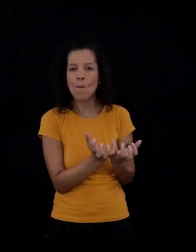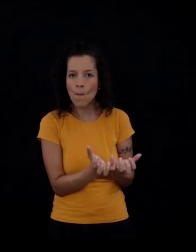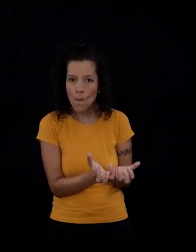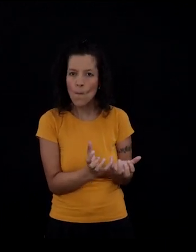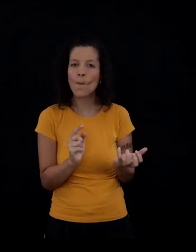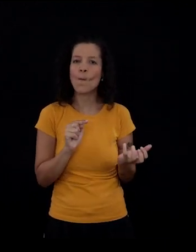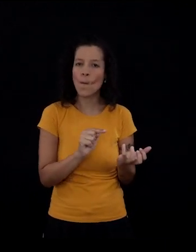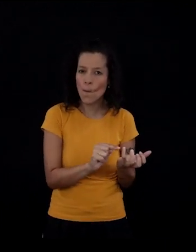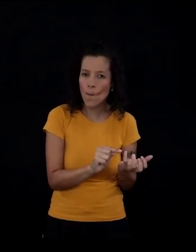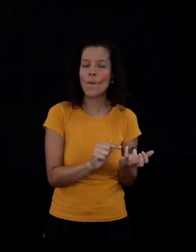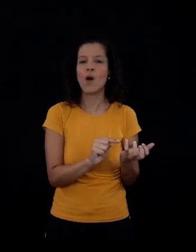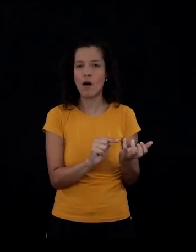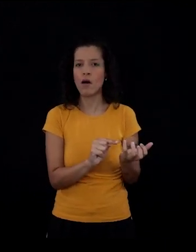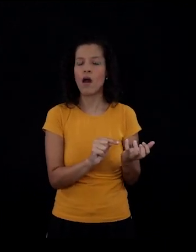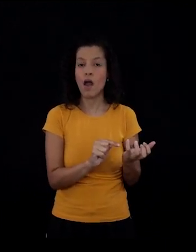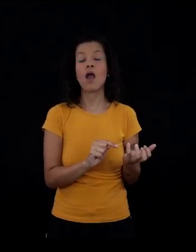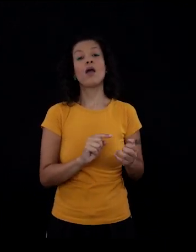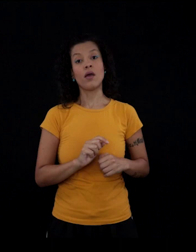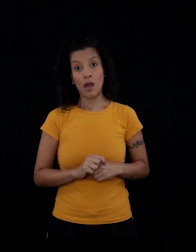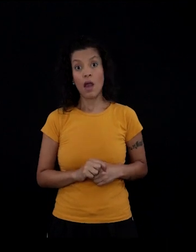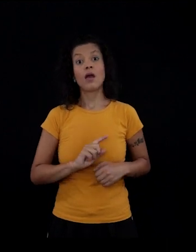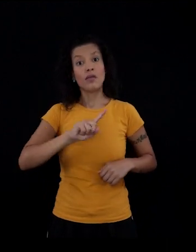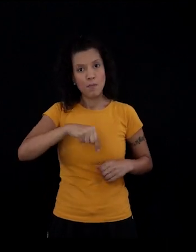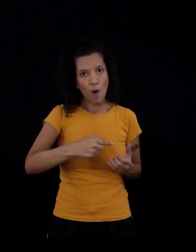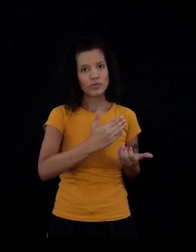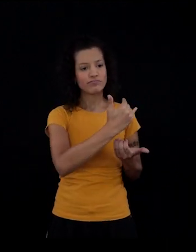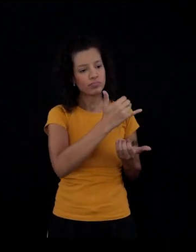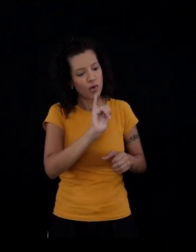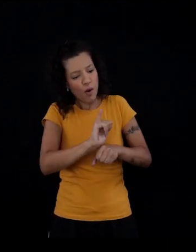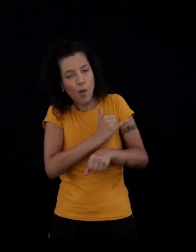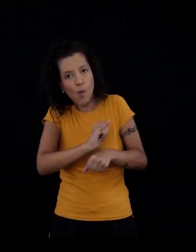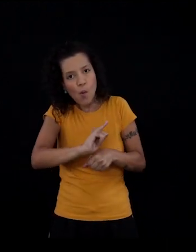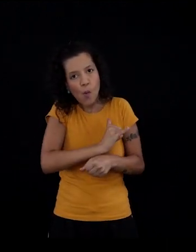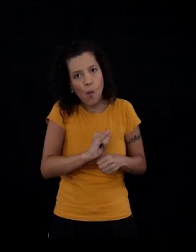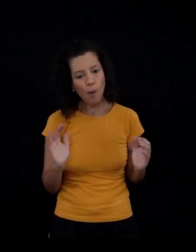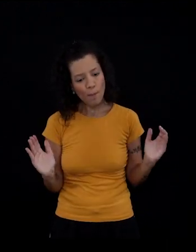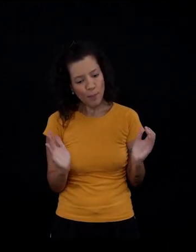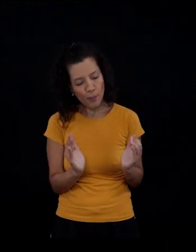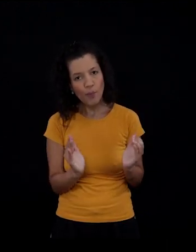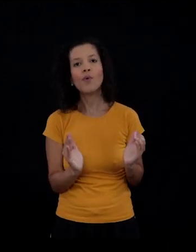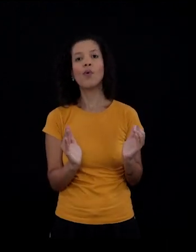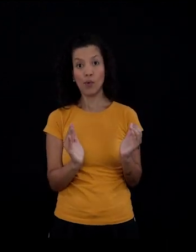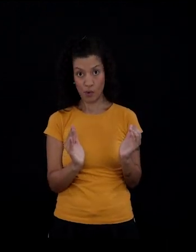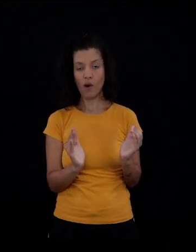para que aquilo pudesse se consolidar, recortavam, cortavam todos e depois eles usavam